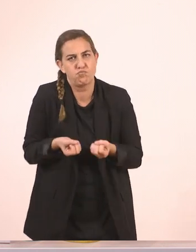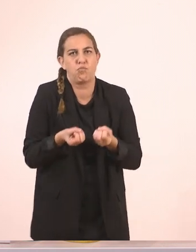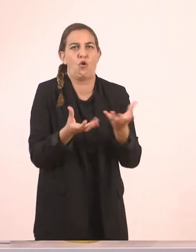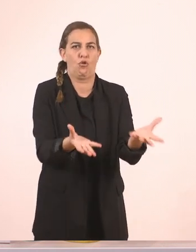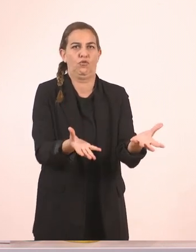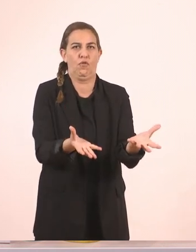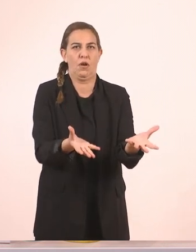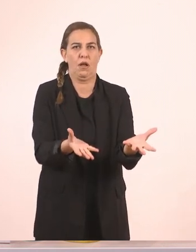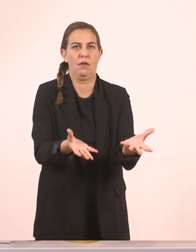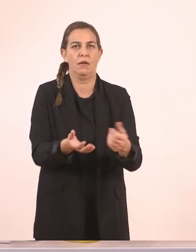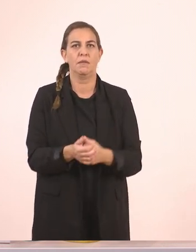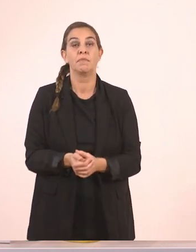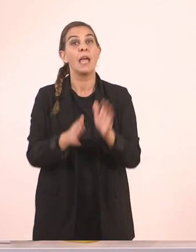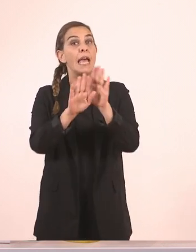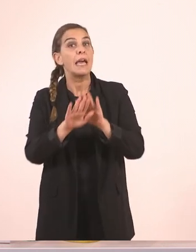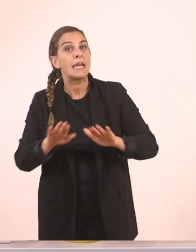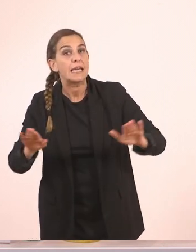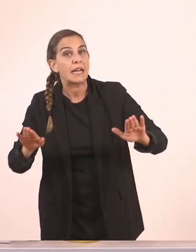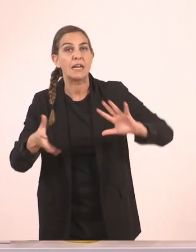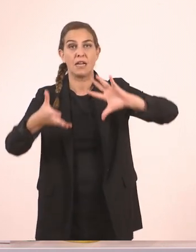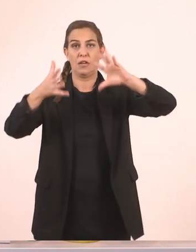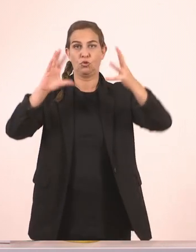Η ειρήνη και η γαλήνη που νιώθουμε μέσα μας.